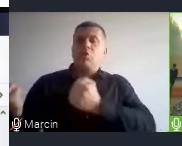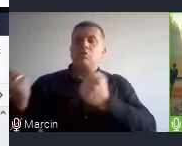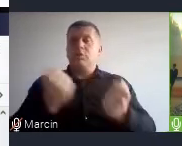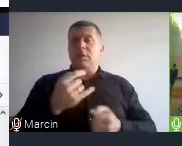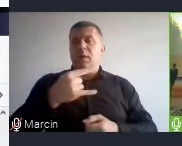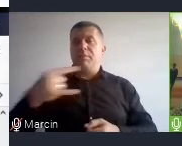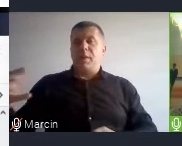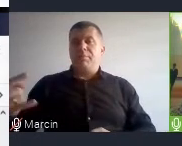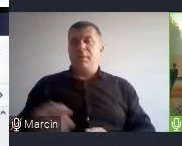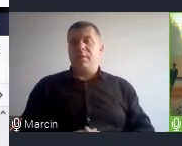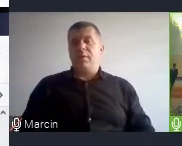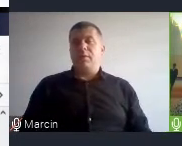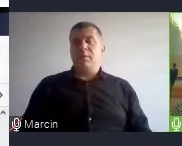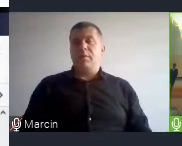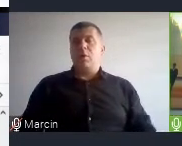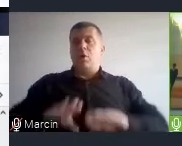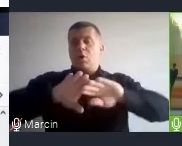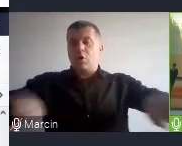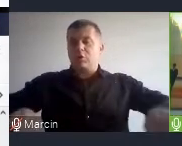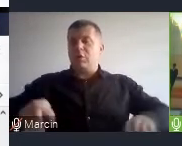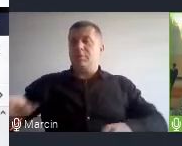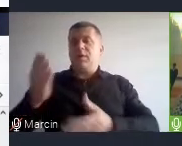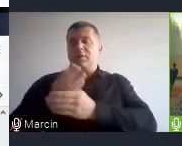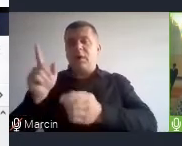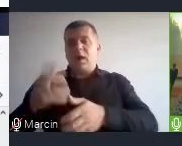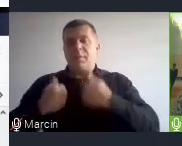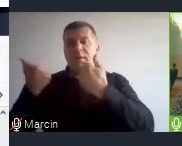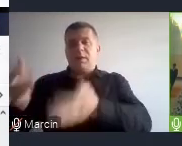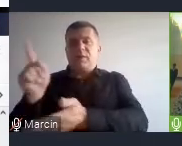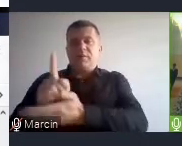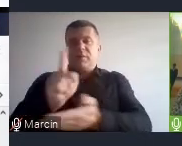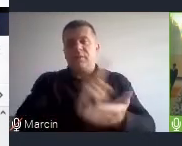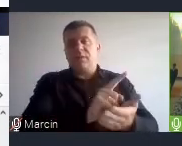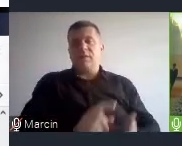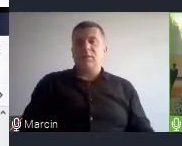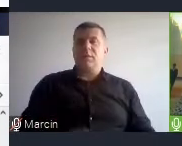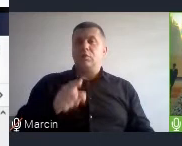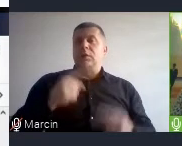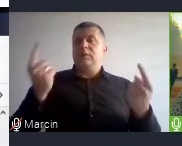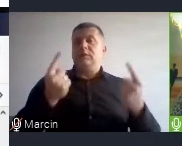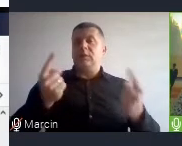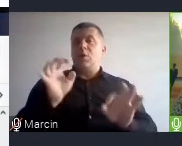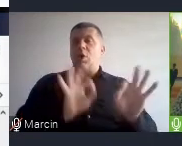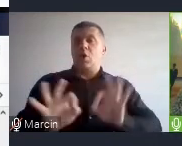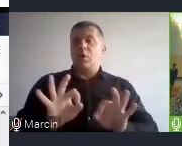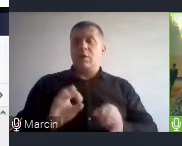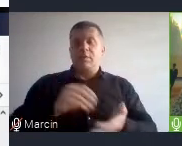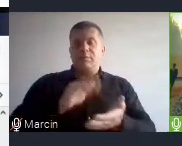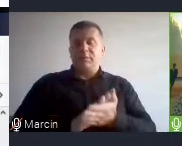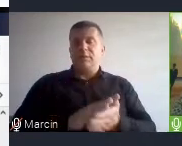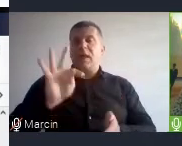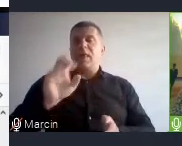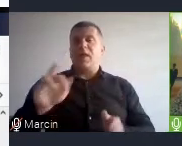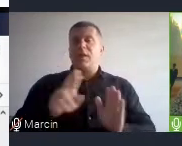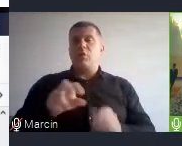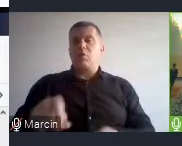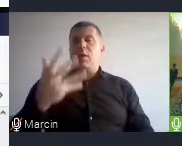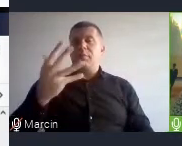żeby odrębne podmioty mogły to wygrać, w tej sytuacji korekta wpisana w taryfikator to 5%.